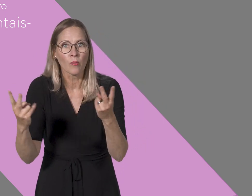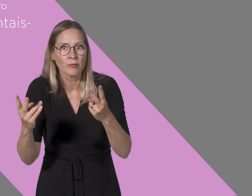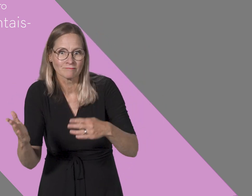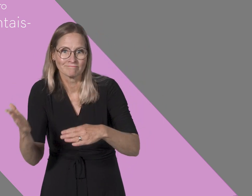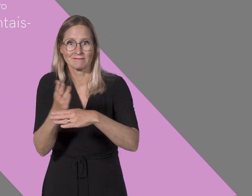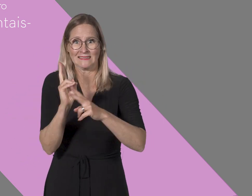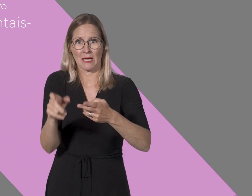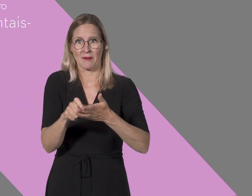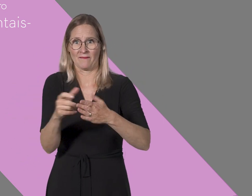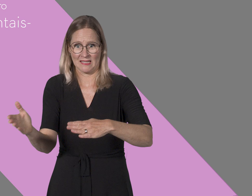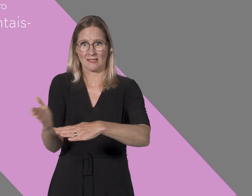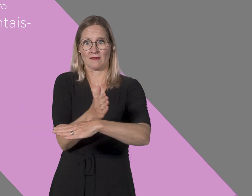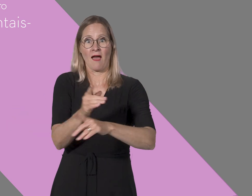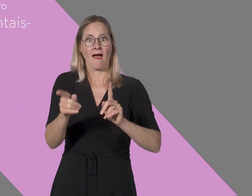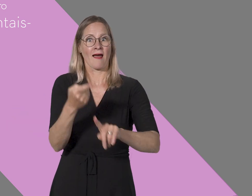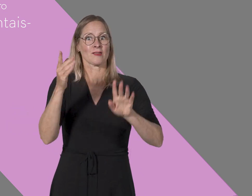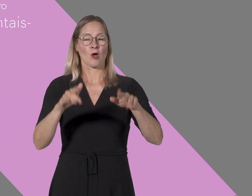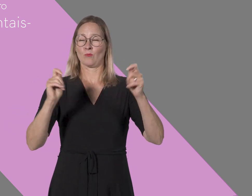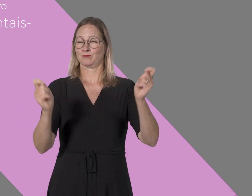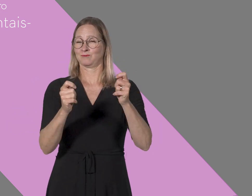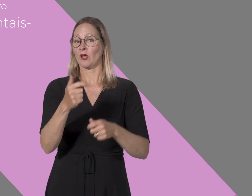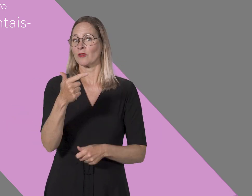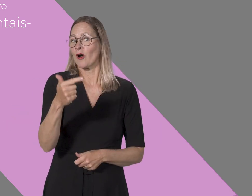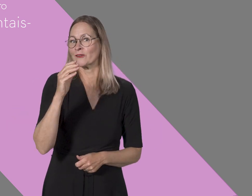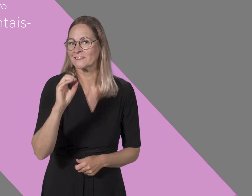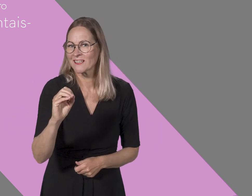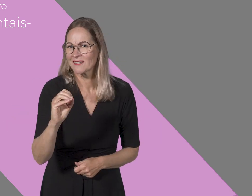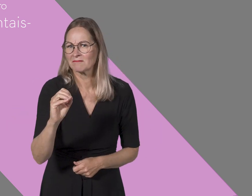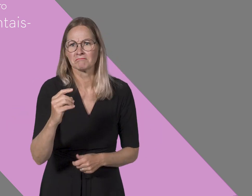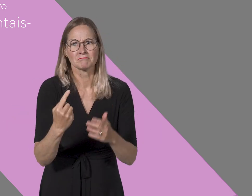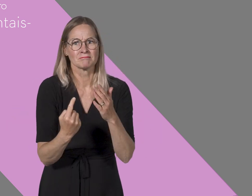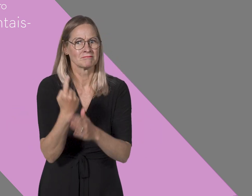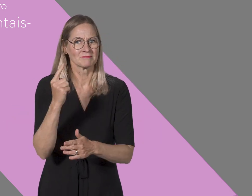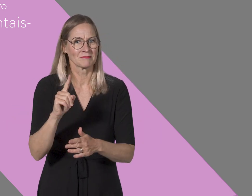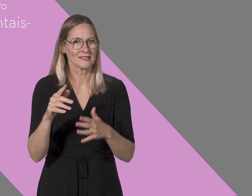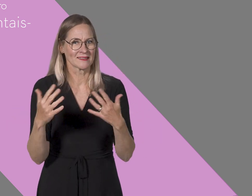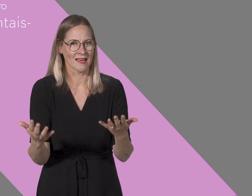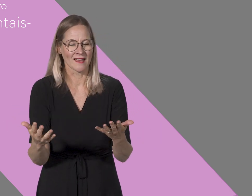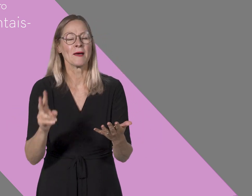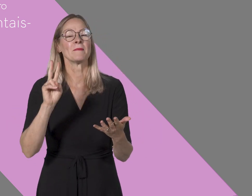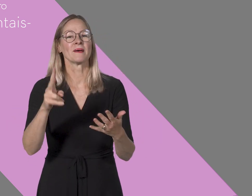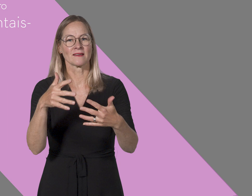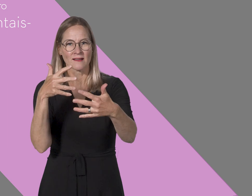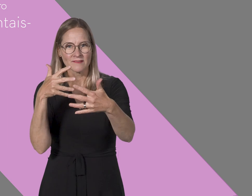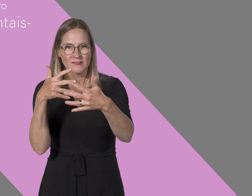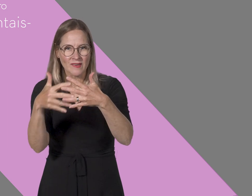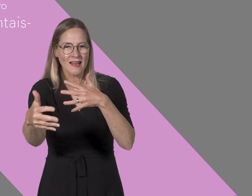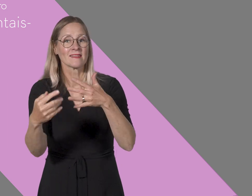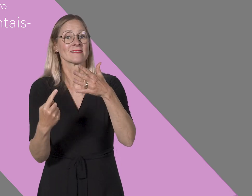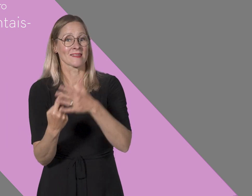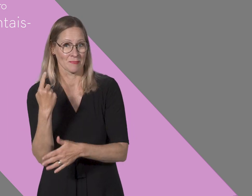alkavat juhlallisuudet jo saman viikon torstaina Rivien välissä -tapahtumalla, -